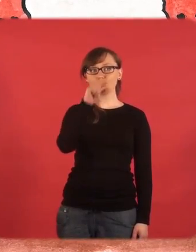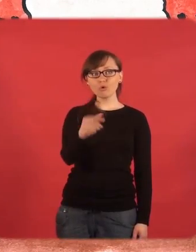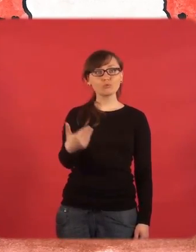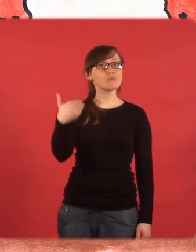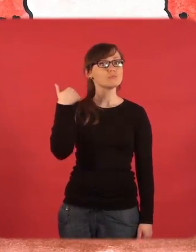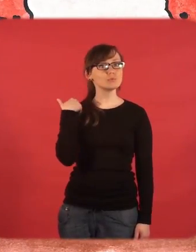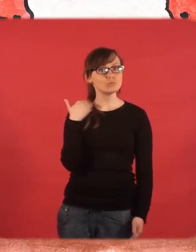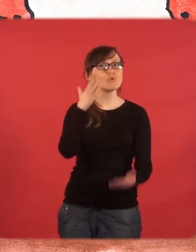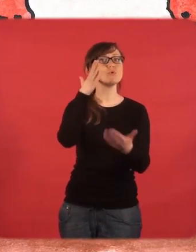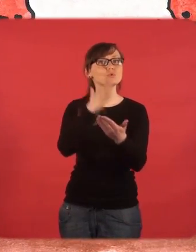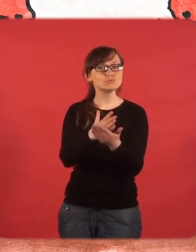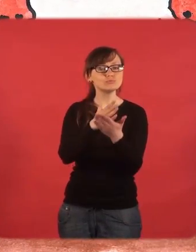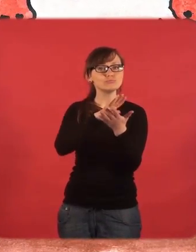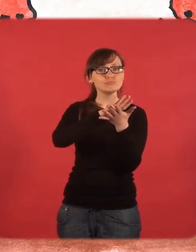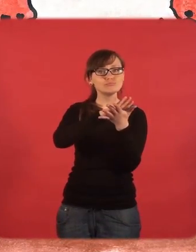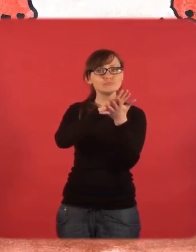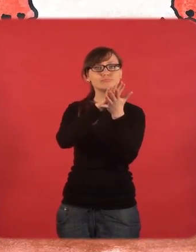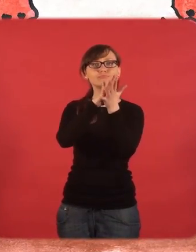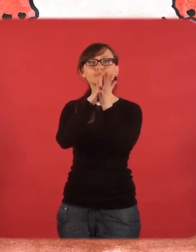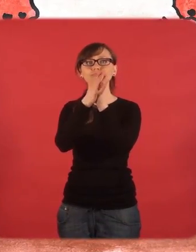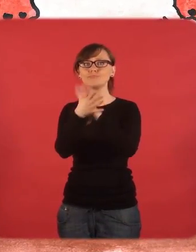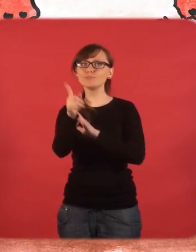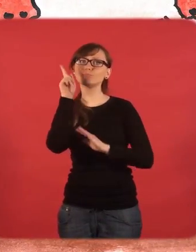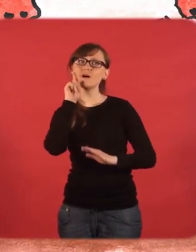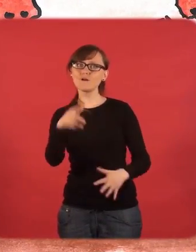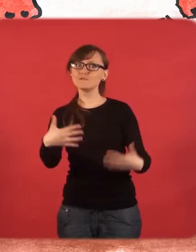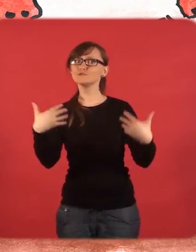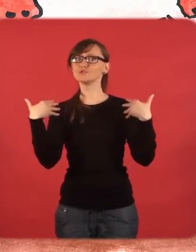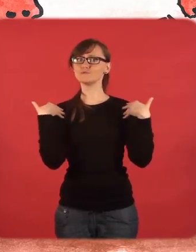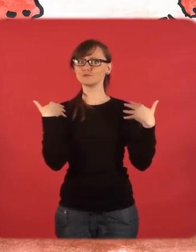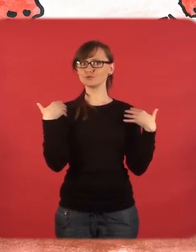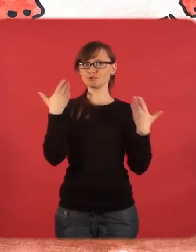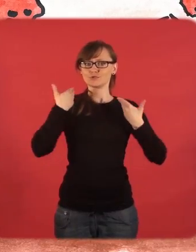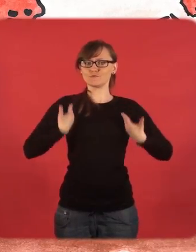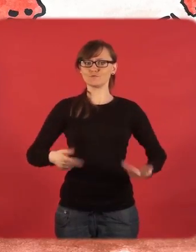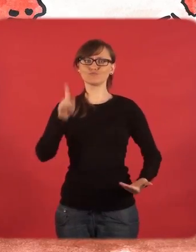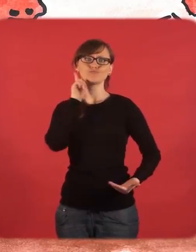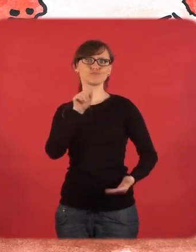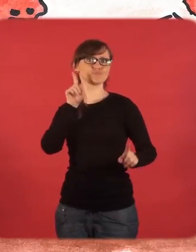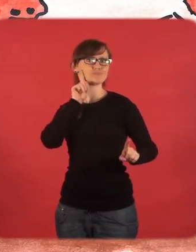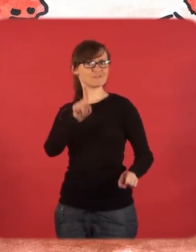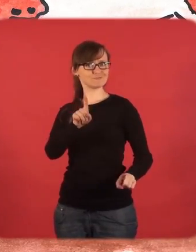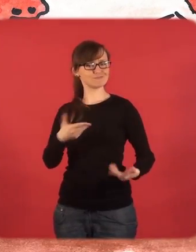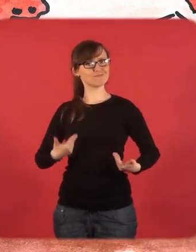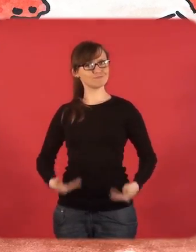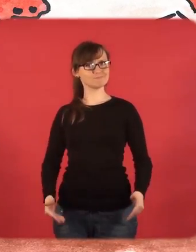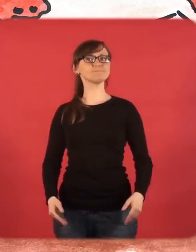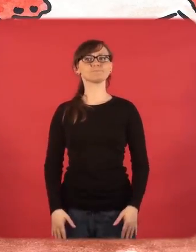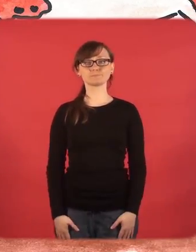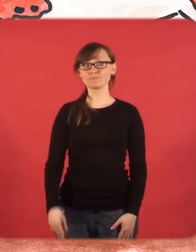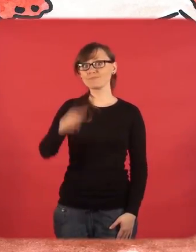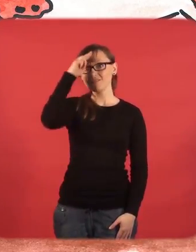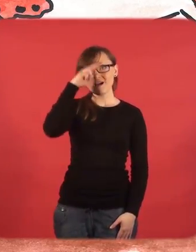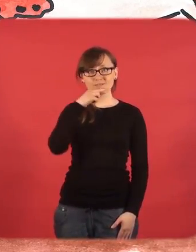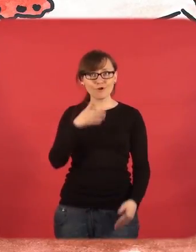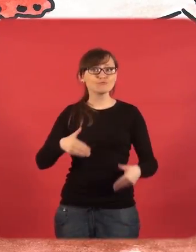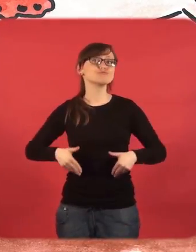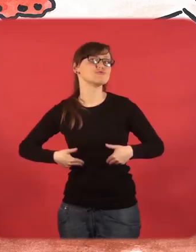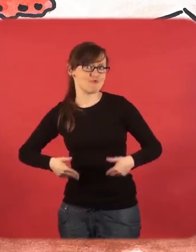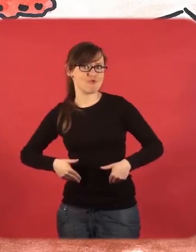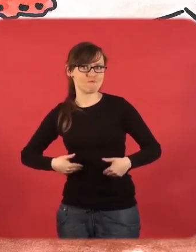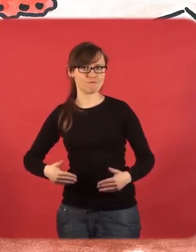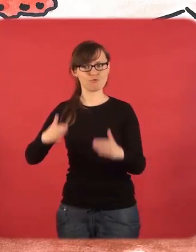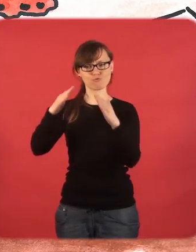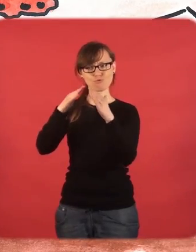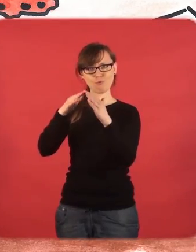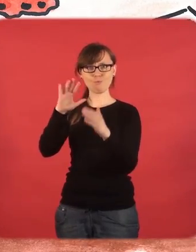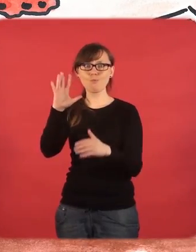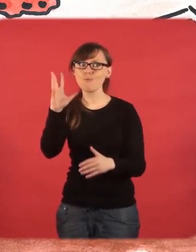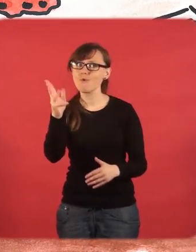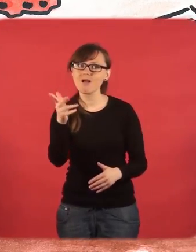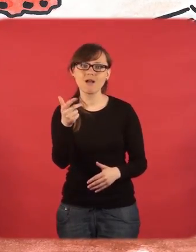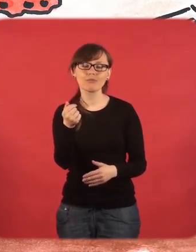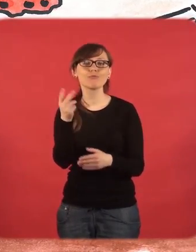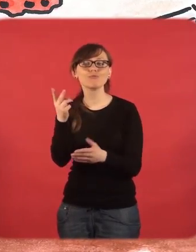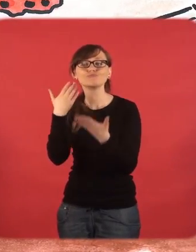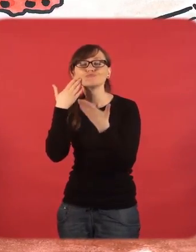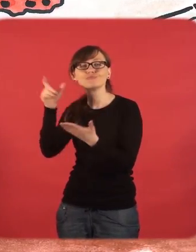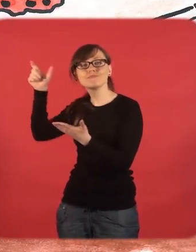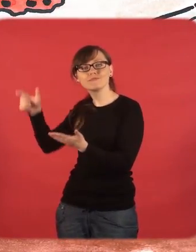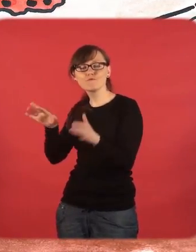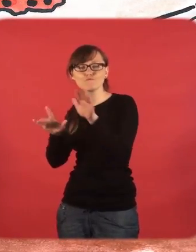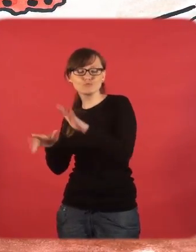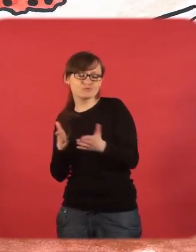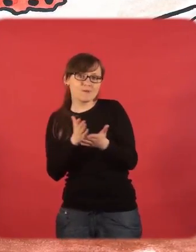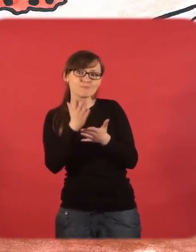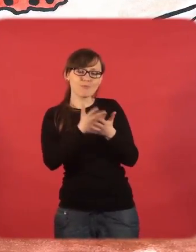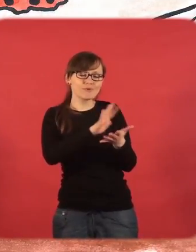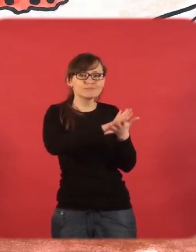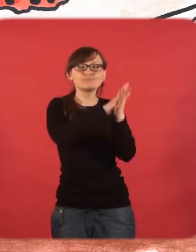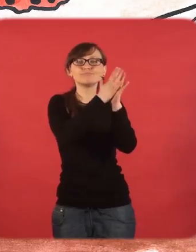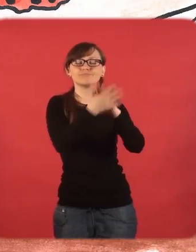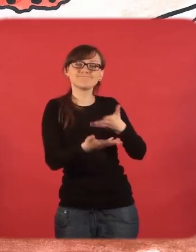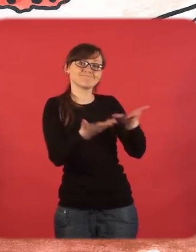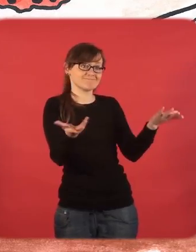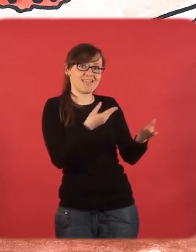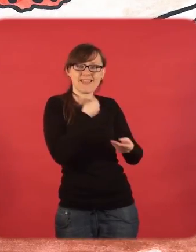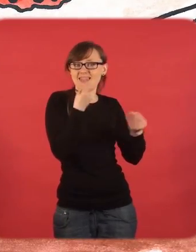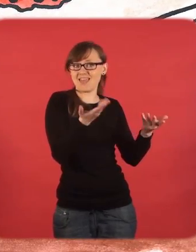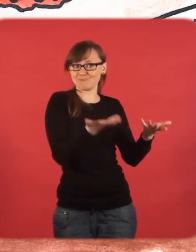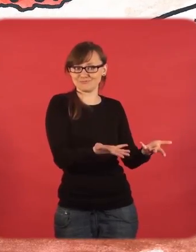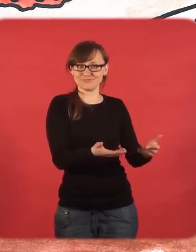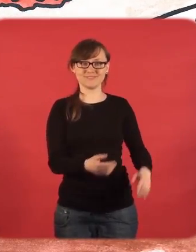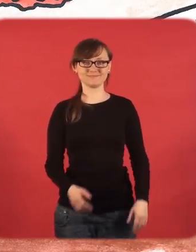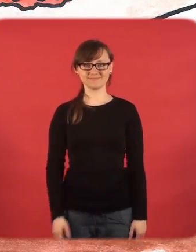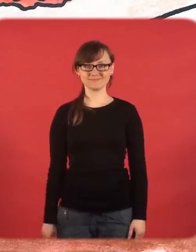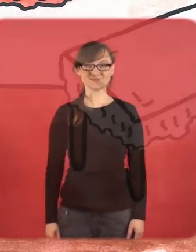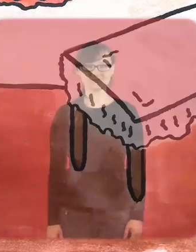Pewnego dnia Pinokio stał się prawdziwym chłopcem, jego ojciec wyzdrowiał, a dom stał się ładny. To za sprawą Błękitnej Wróżki.